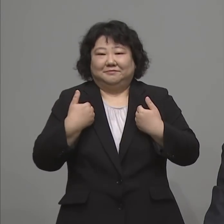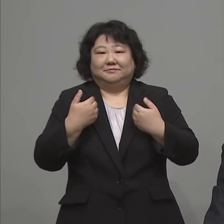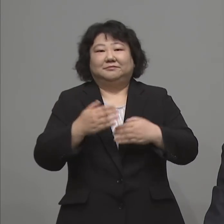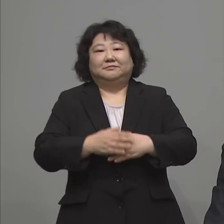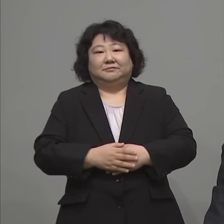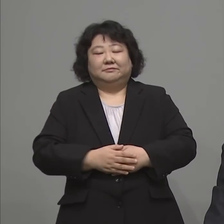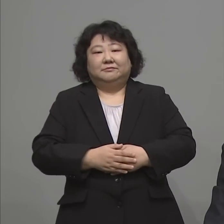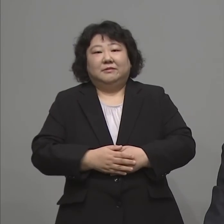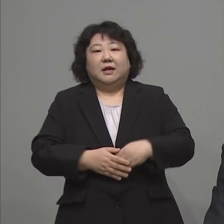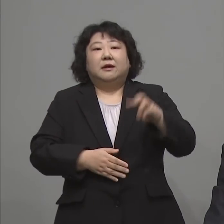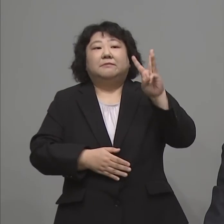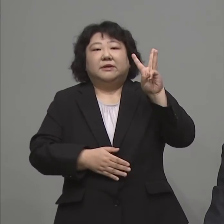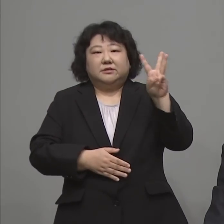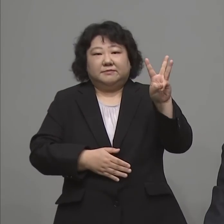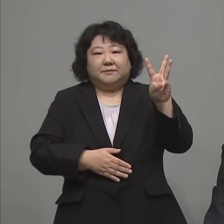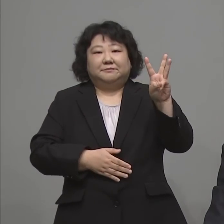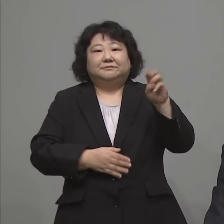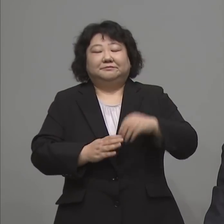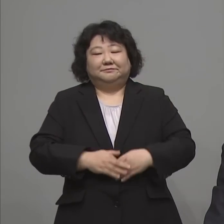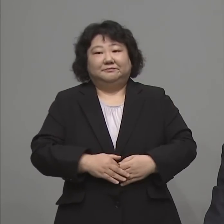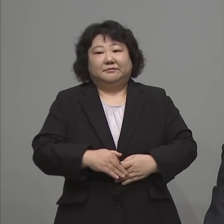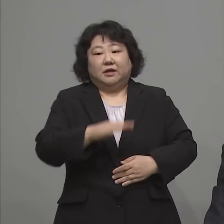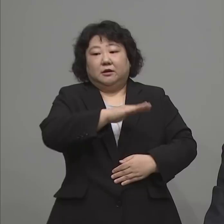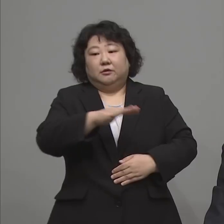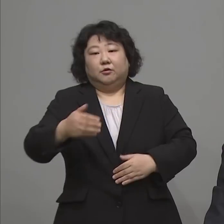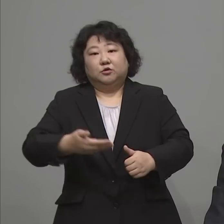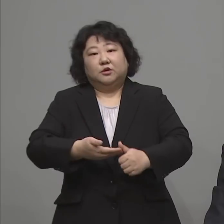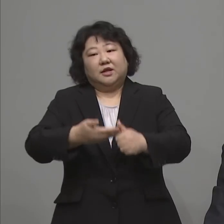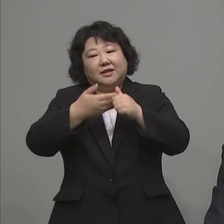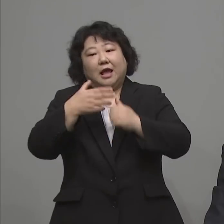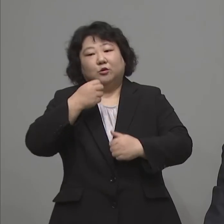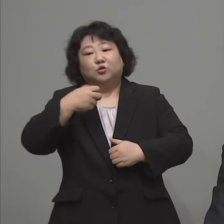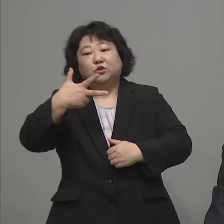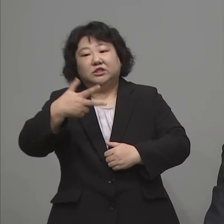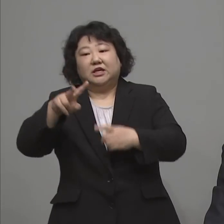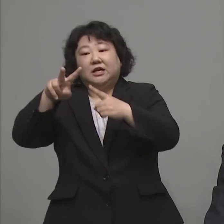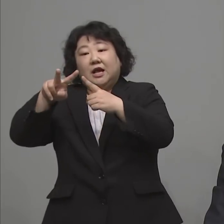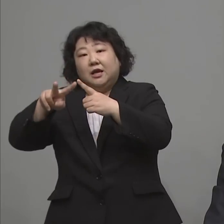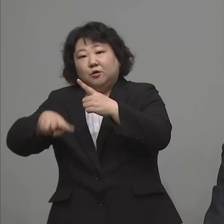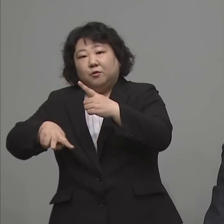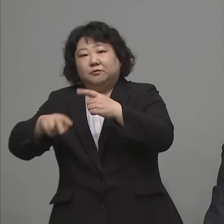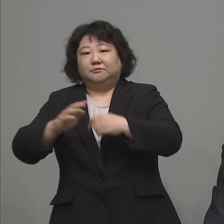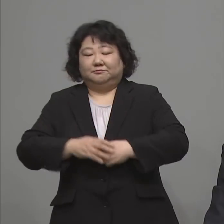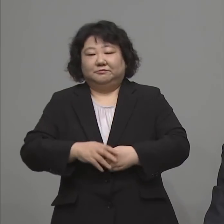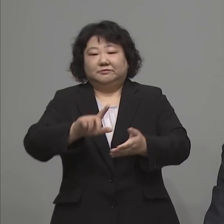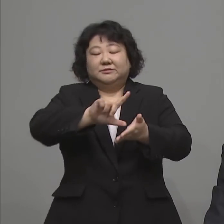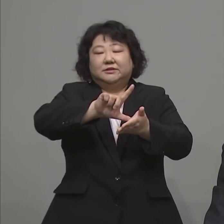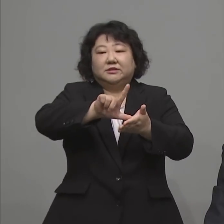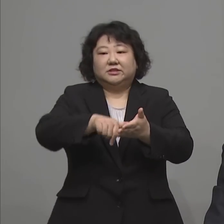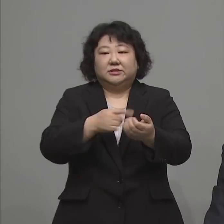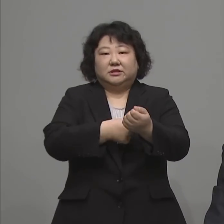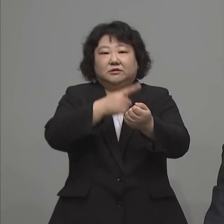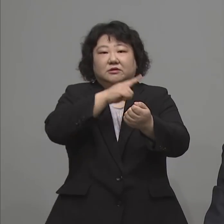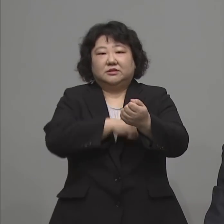そこで 3つ目の柱として 子育てや福祉 介護など 地域の力をアップさせ